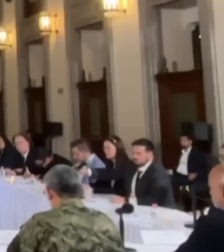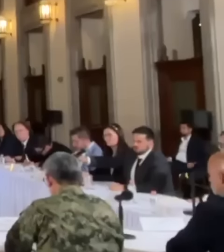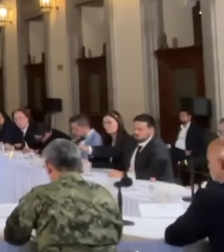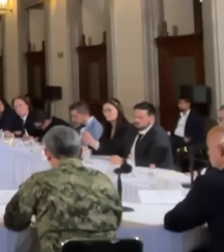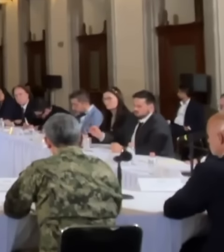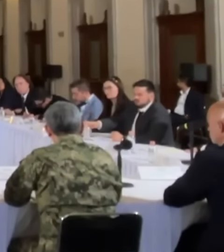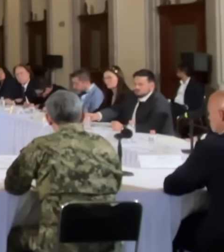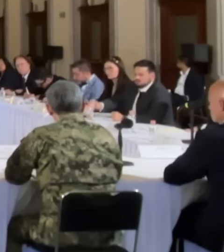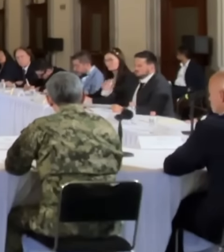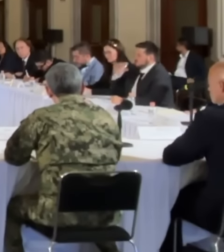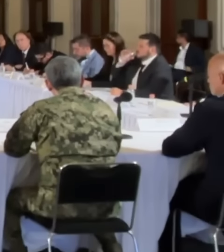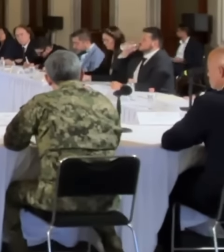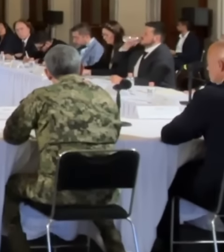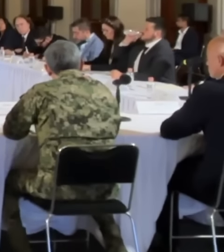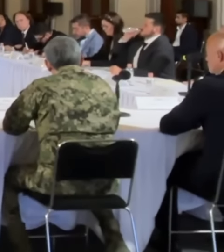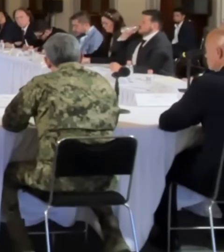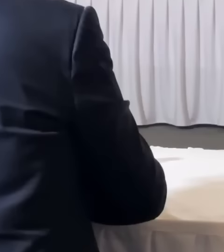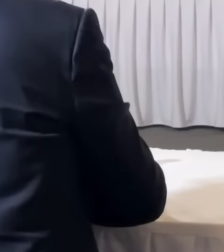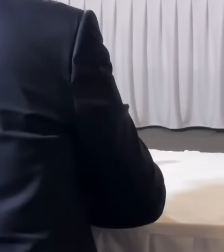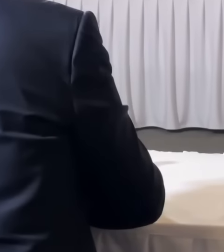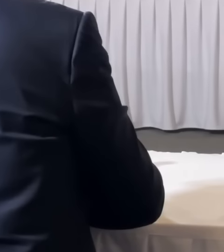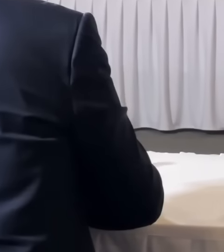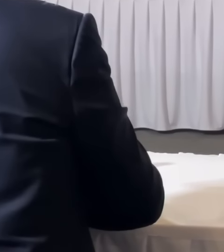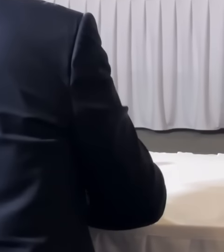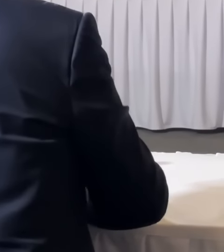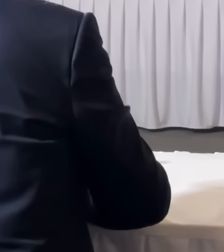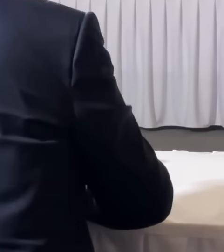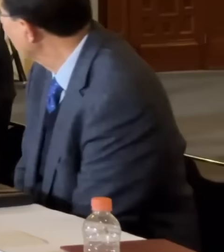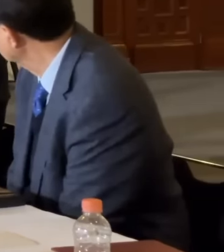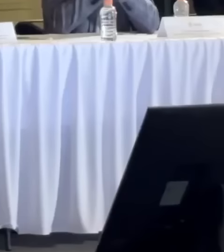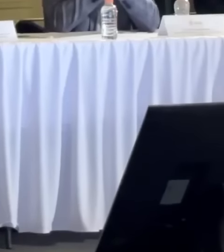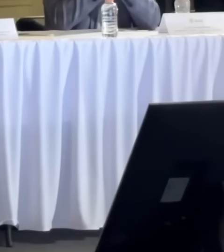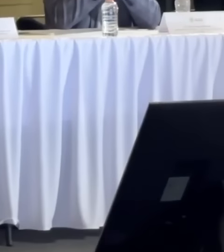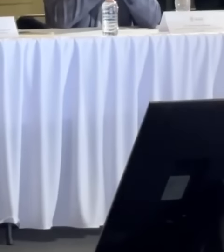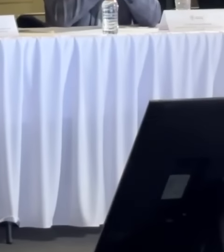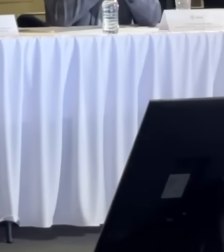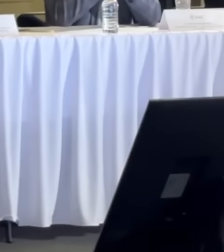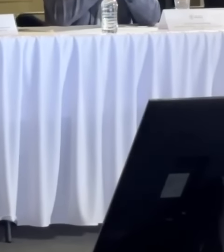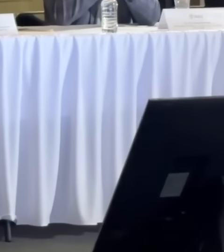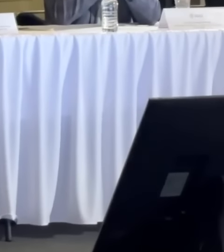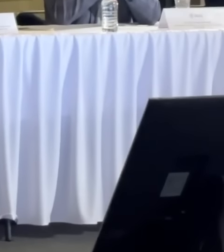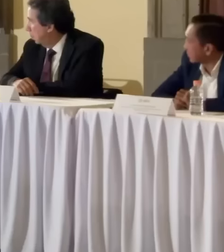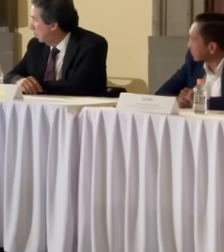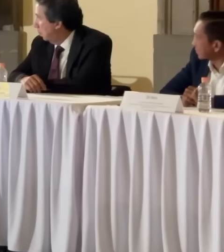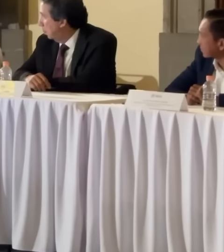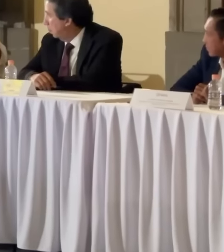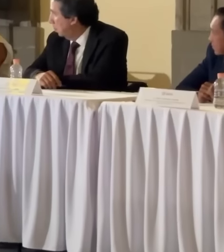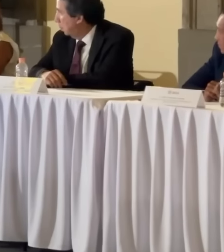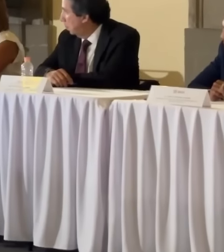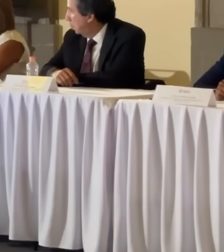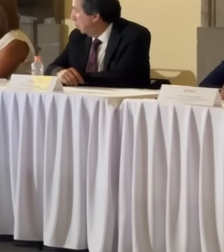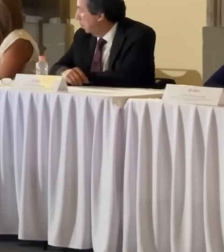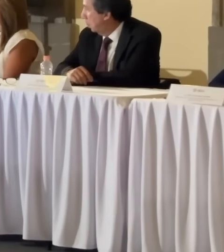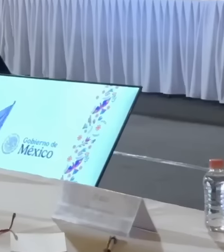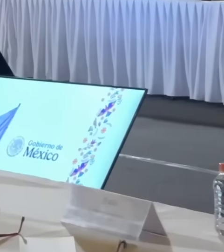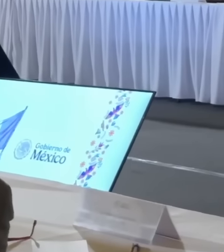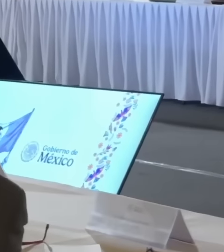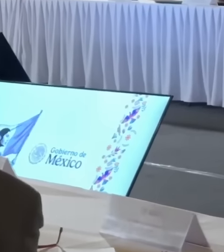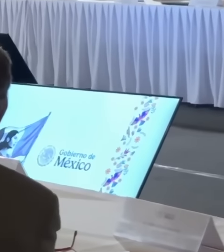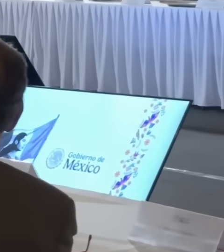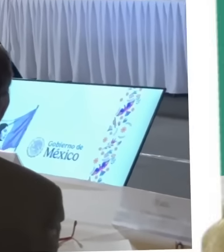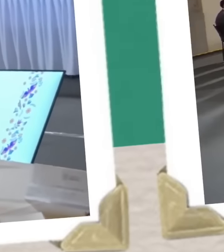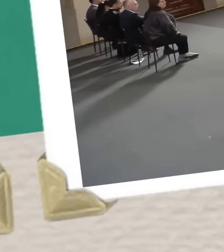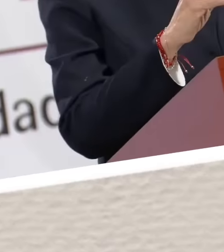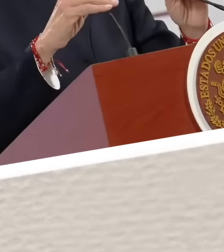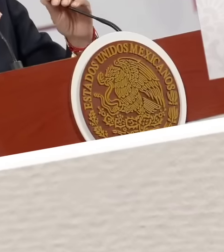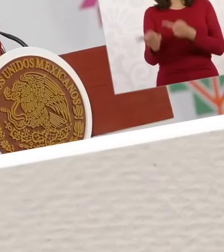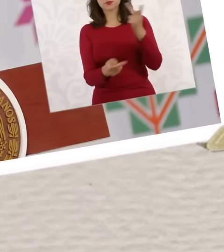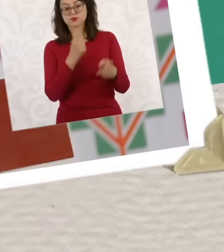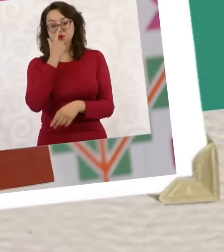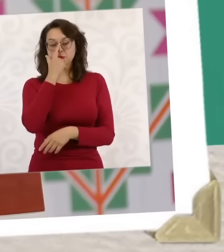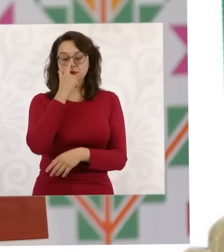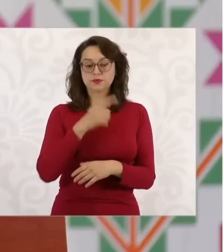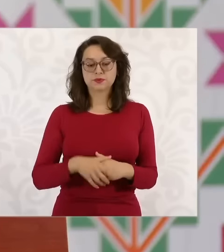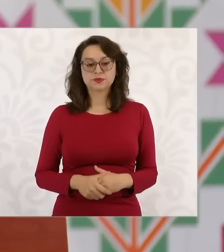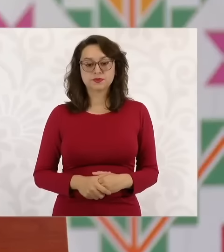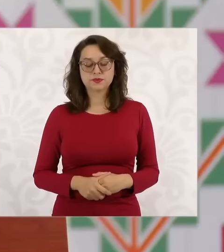y tomar acciones y solucionar pronto esta problemática que afecta a ambos países.